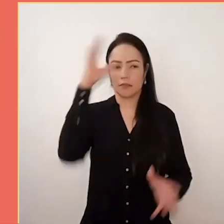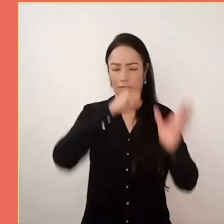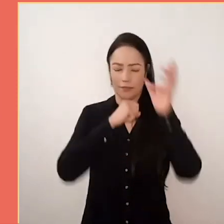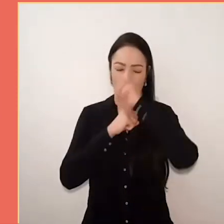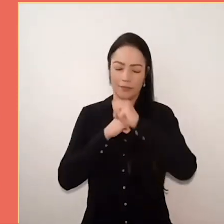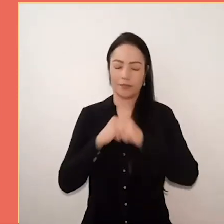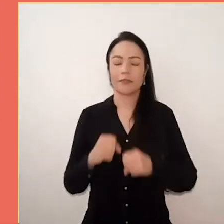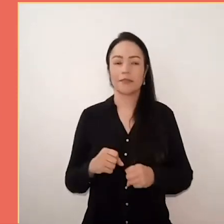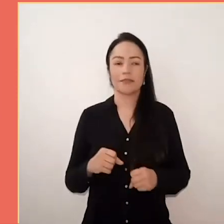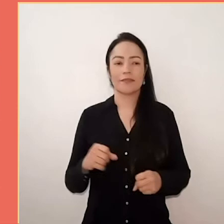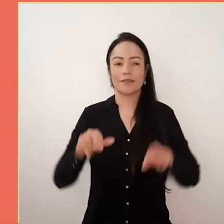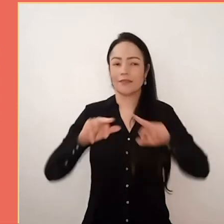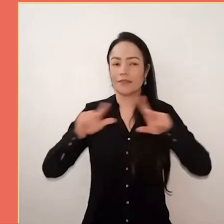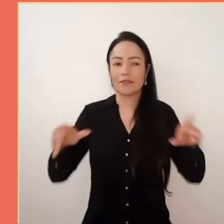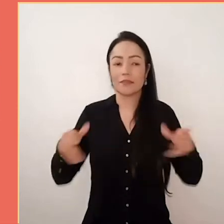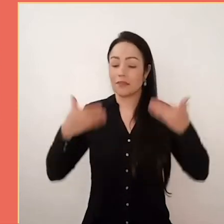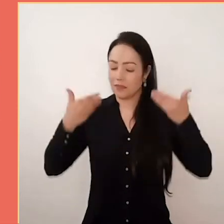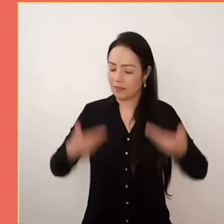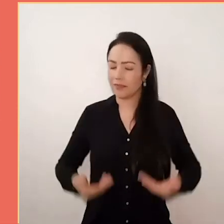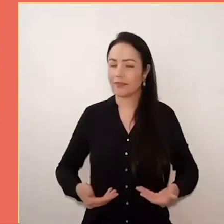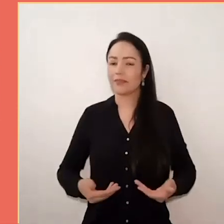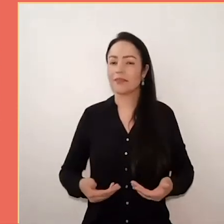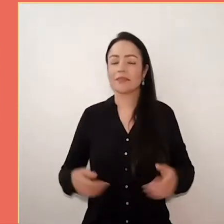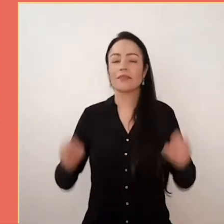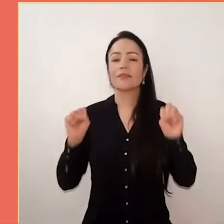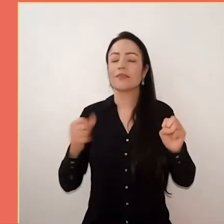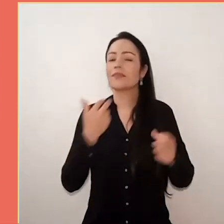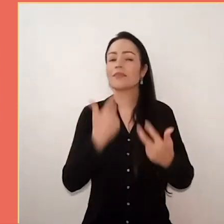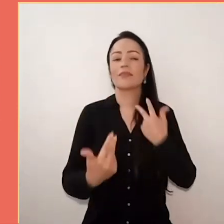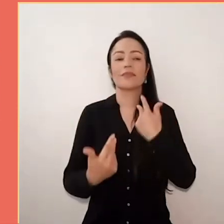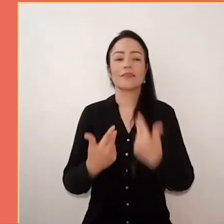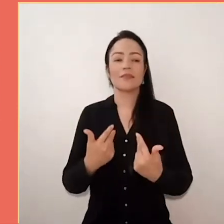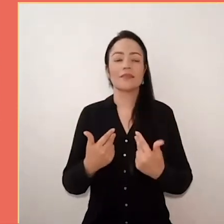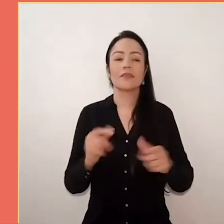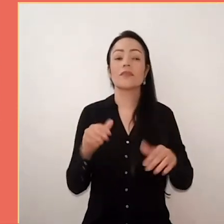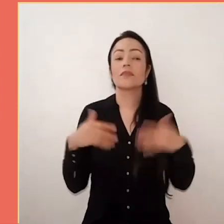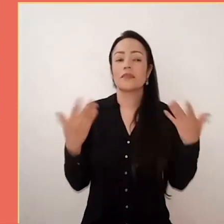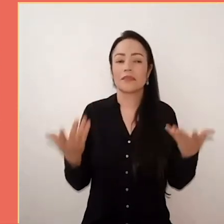sejam corporais, através de qualquer linguagem que seja, e considerar que esses saberes